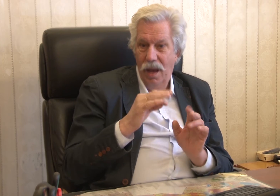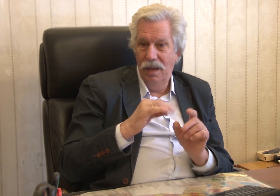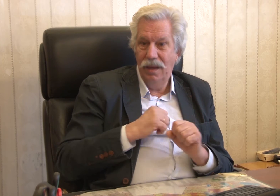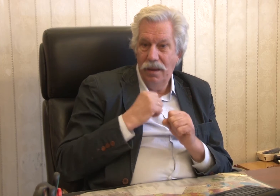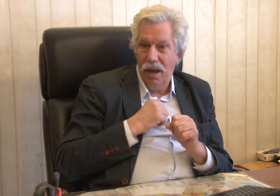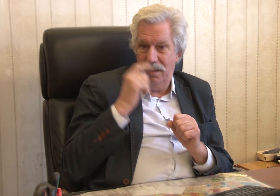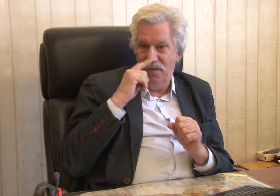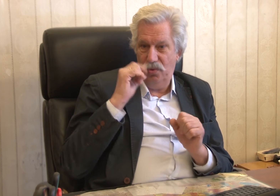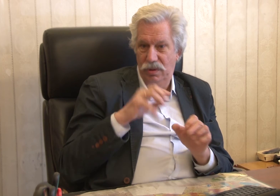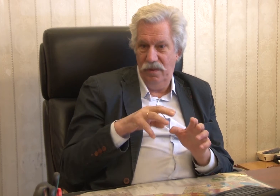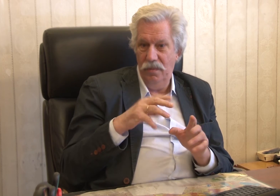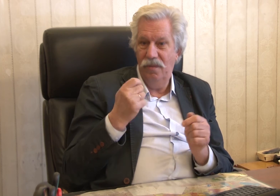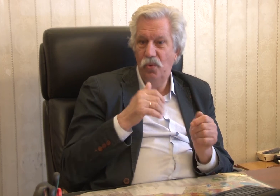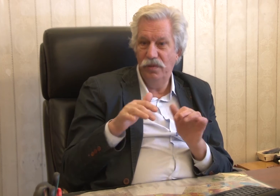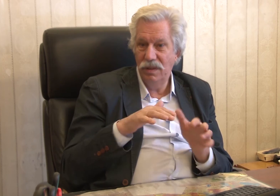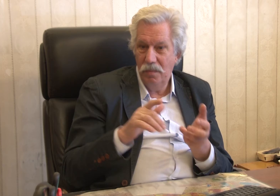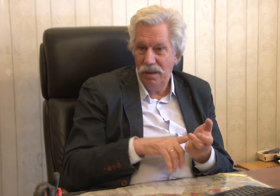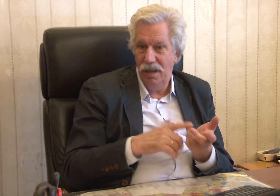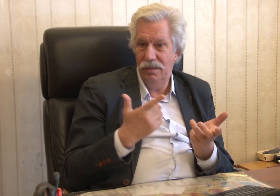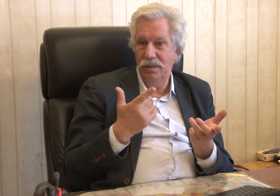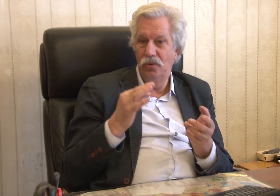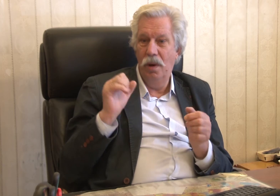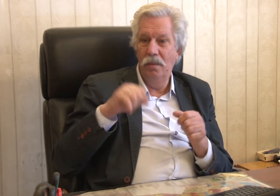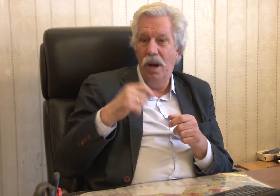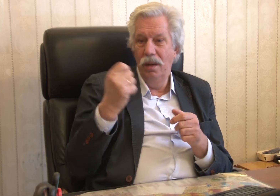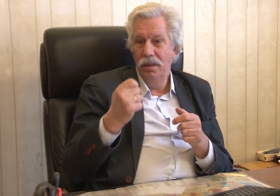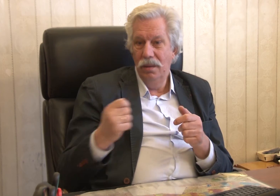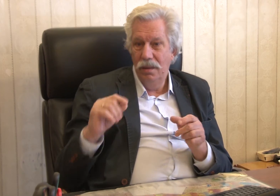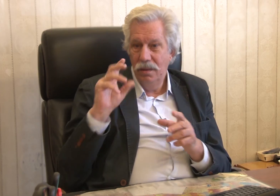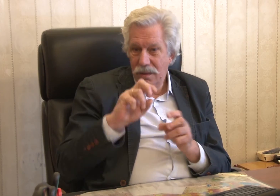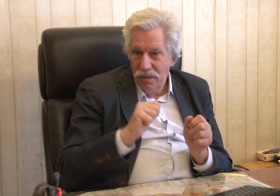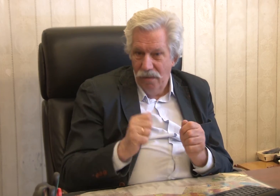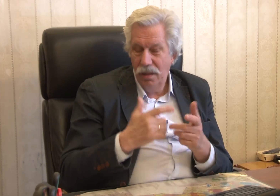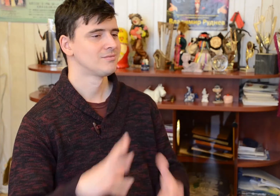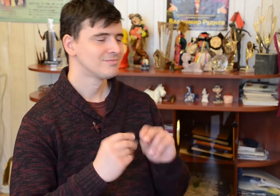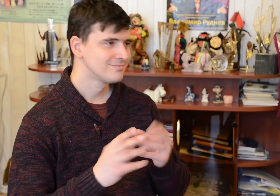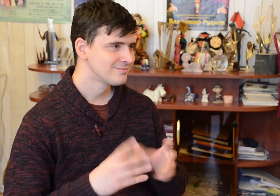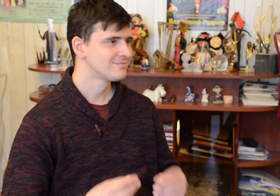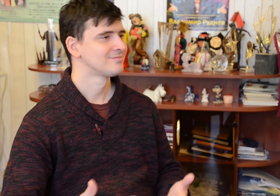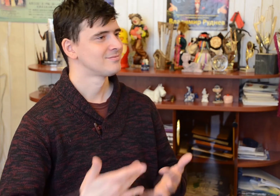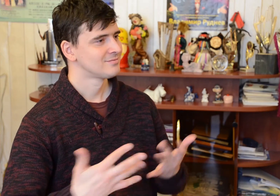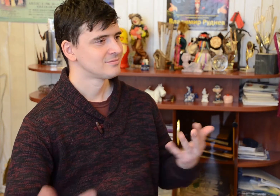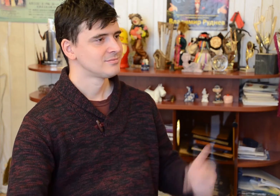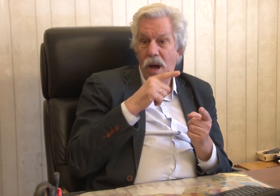для занятий творчеством, художественной самодеятельностью, рисованием... Лепкой и все такое.